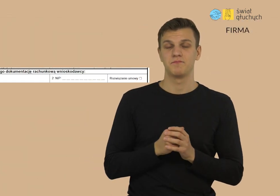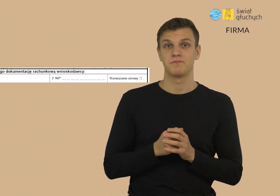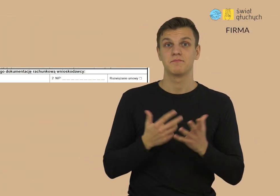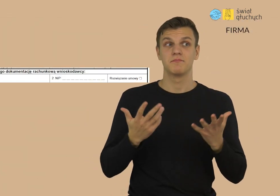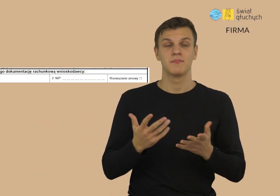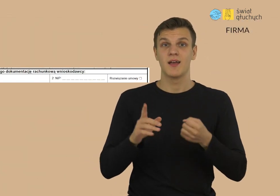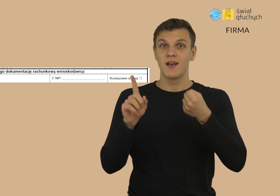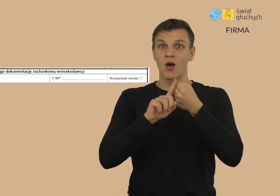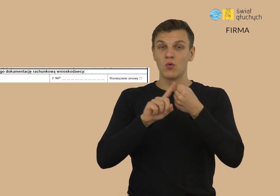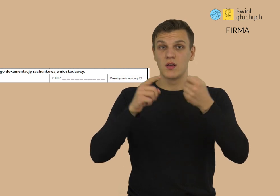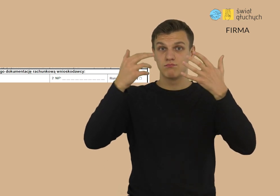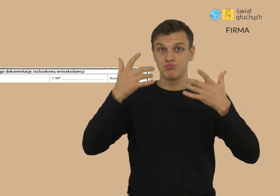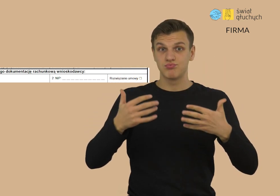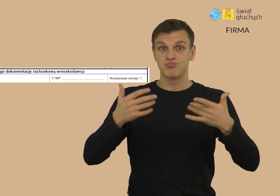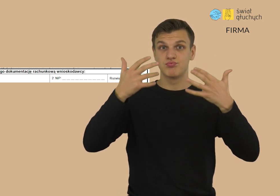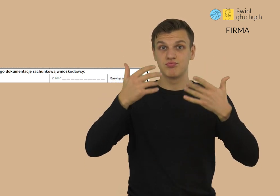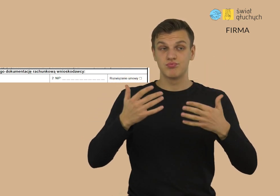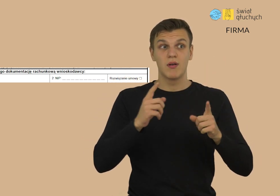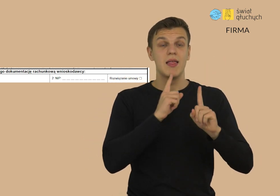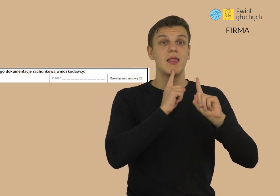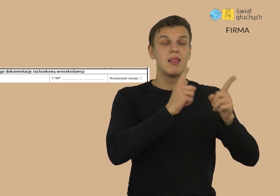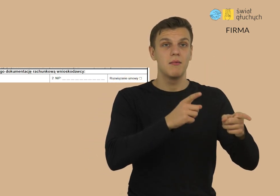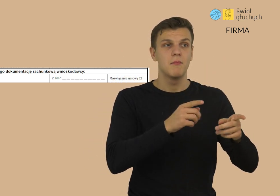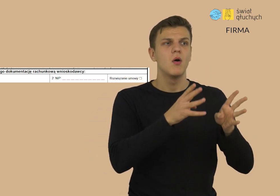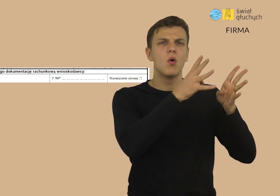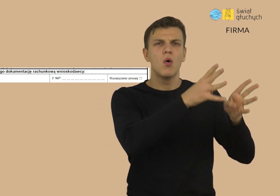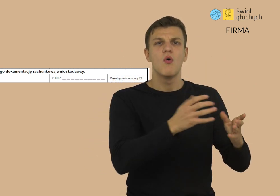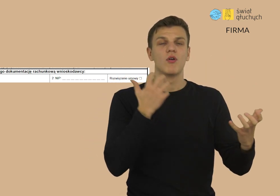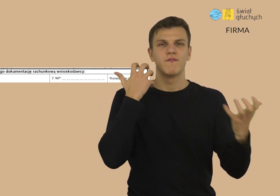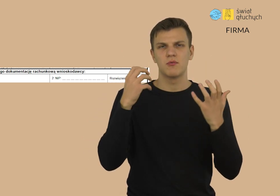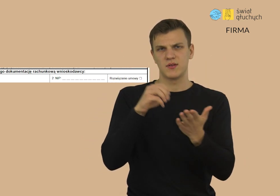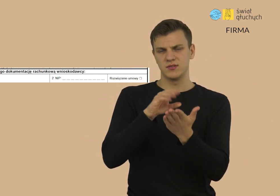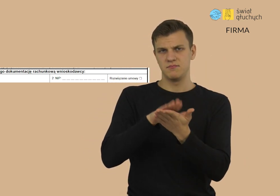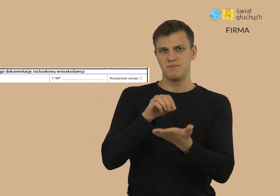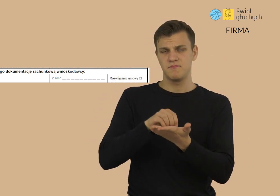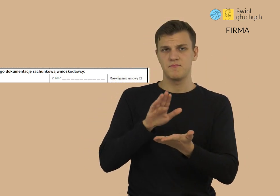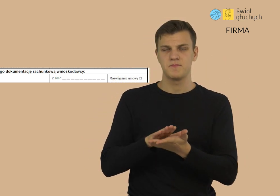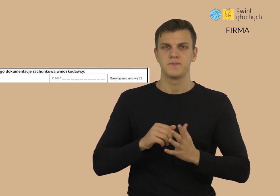21, 22. Dane podmiotu prowadzącego dokumentację rachunkową wnioskodawcy.